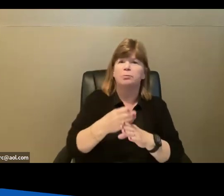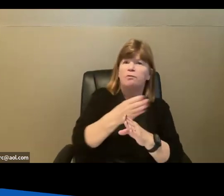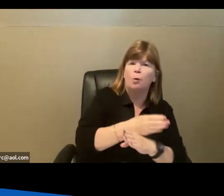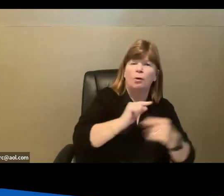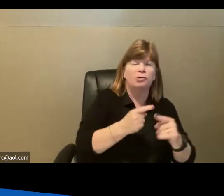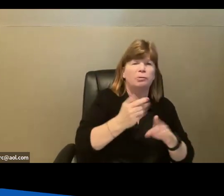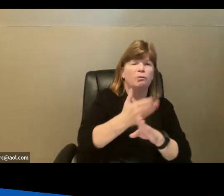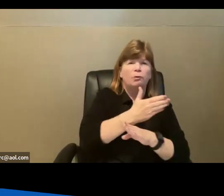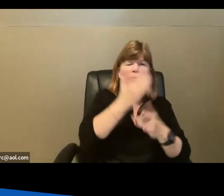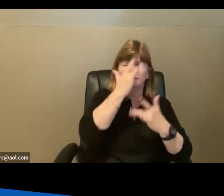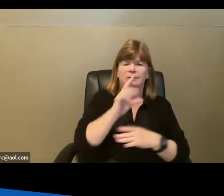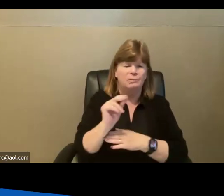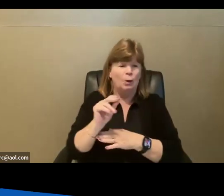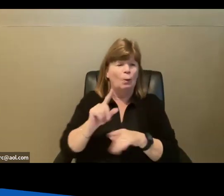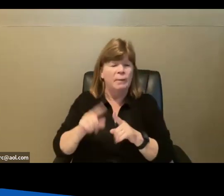mejora de lo que tienes.